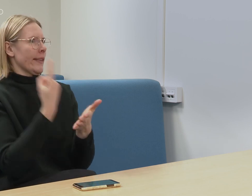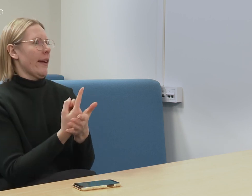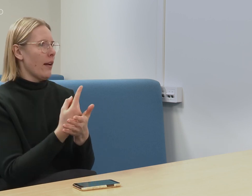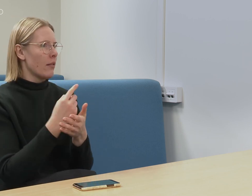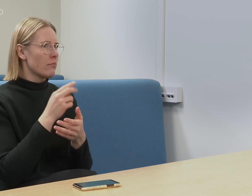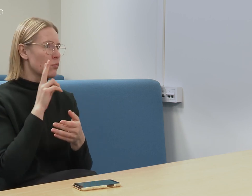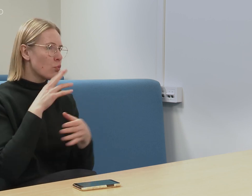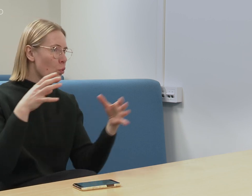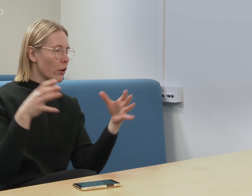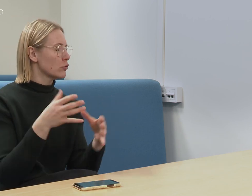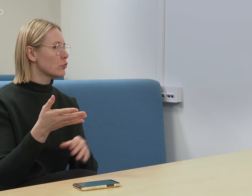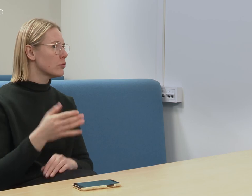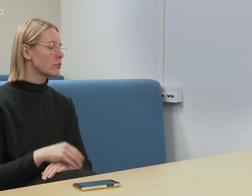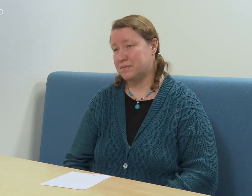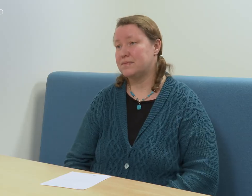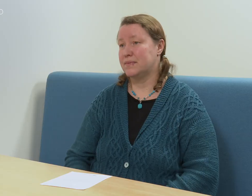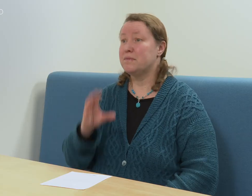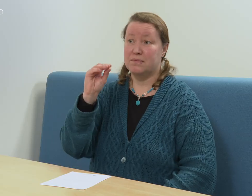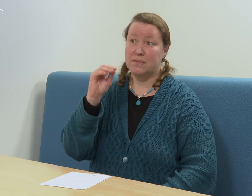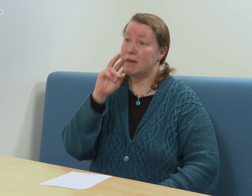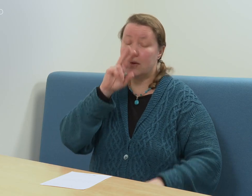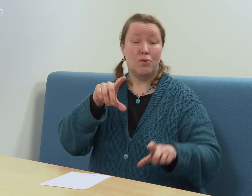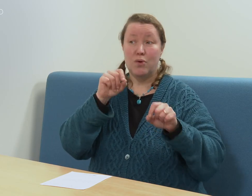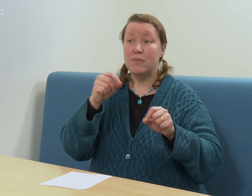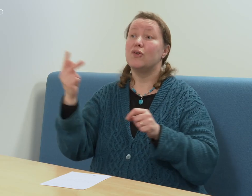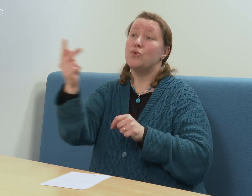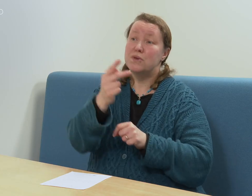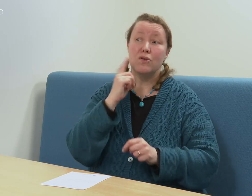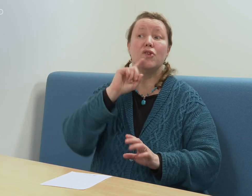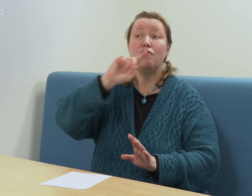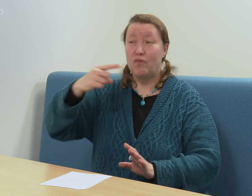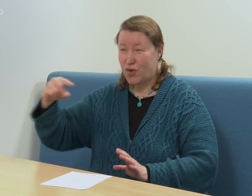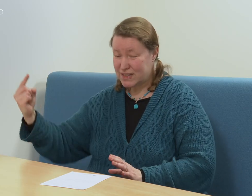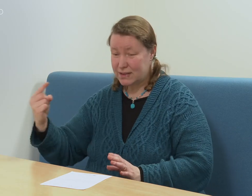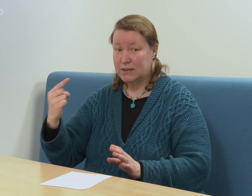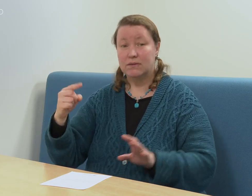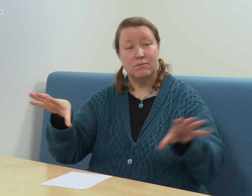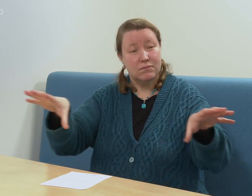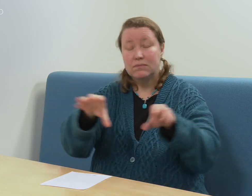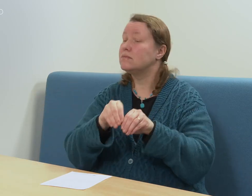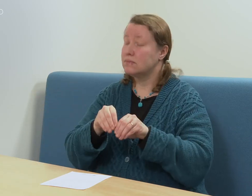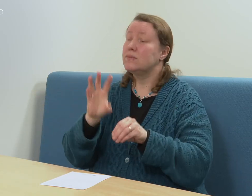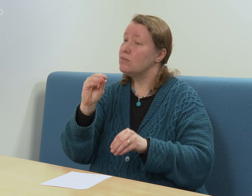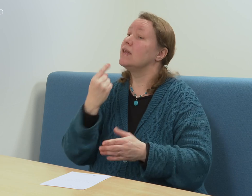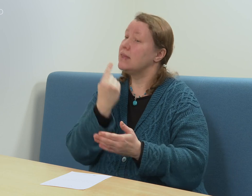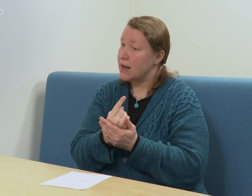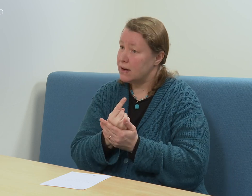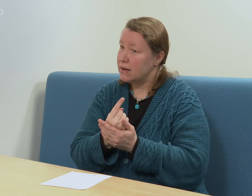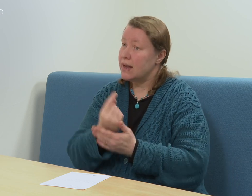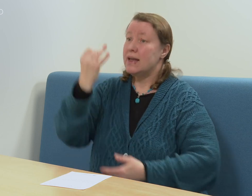saamanne palautteen perusteella? Kysymme asiaa vuosittain, ja 71 prosenttia vastanneista -